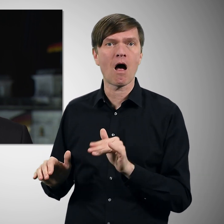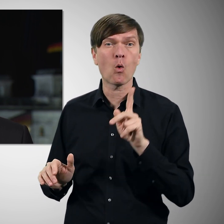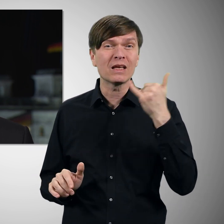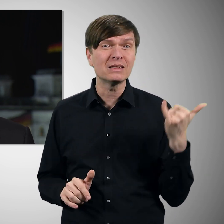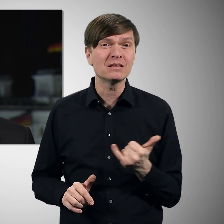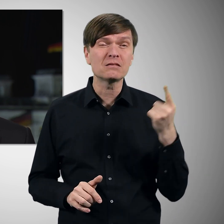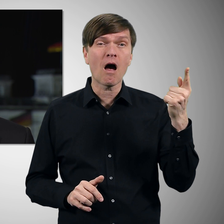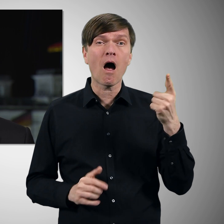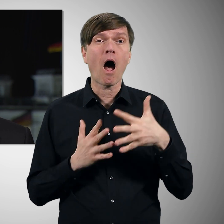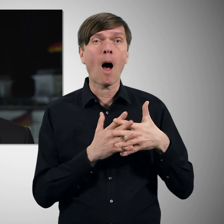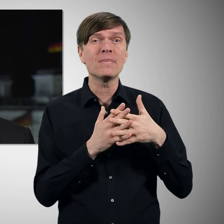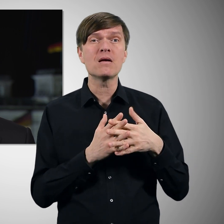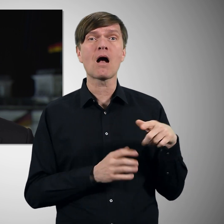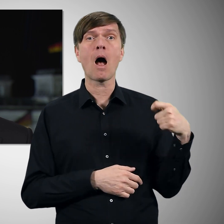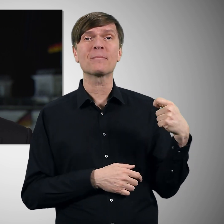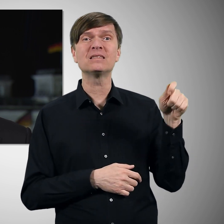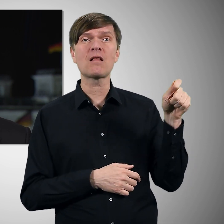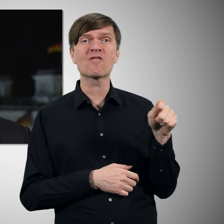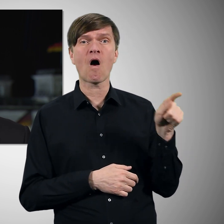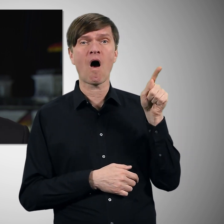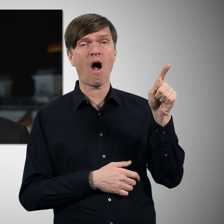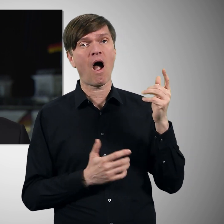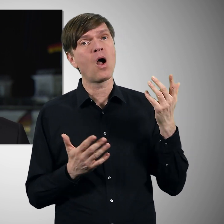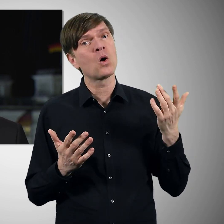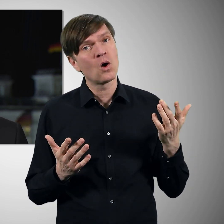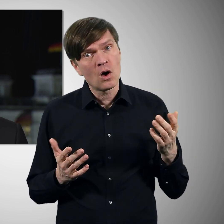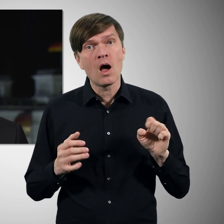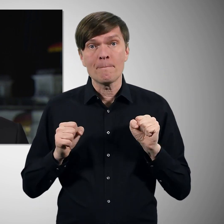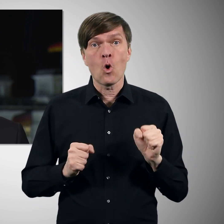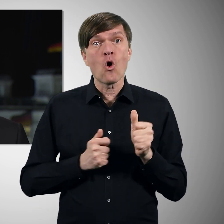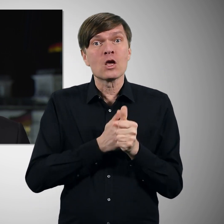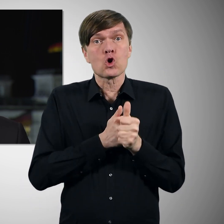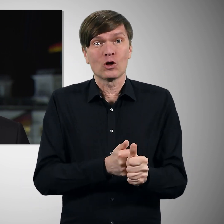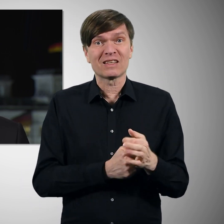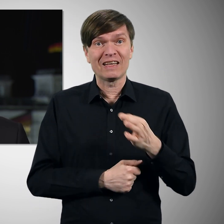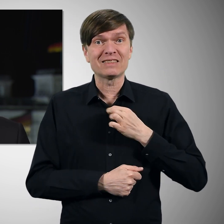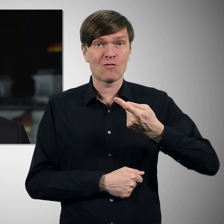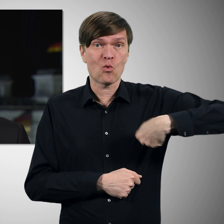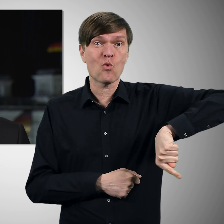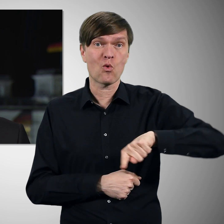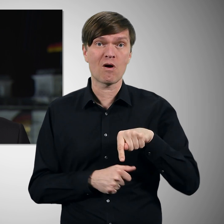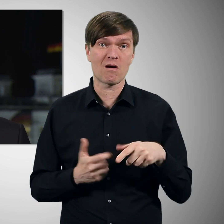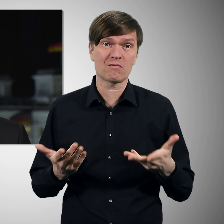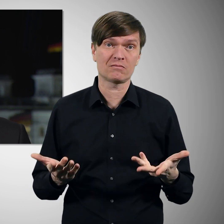Präsidentschaftswahlen an, möglicherweise mit weitreichenden Konsequenzen – auch für uns hier in Europa.